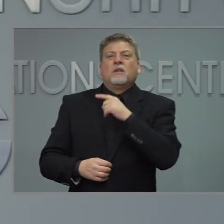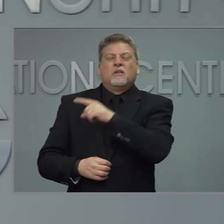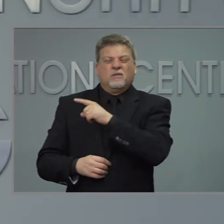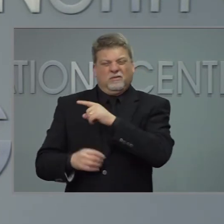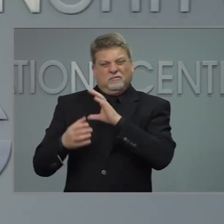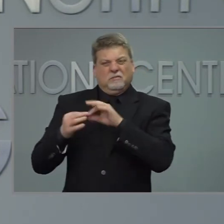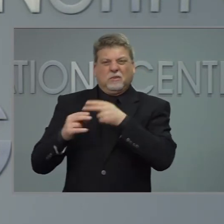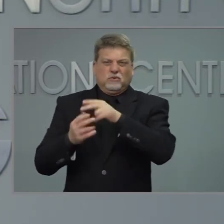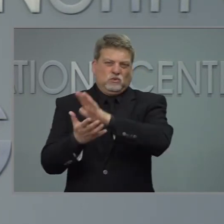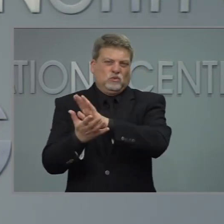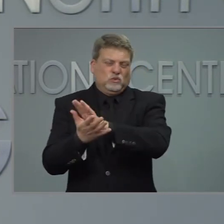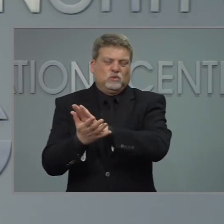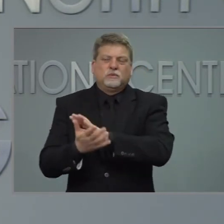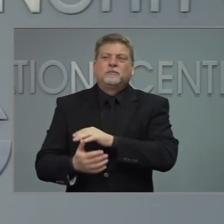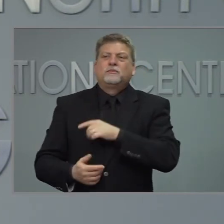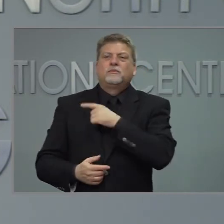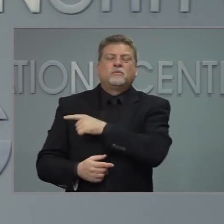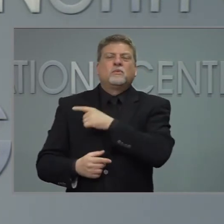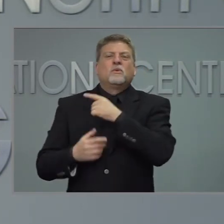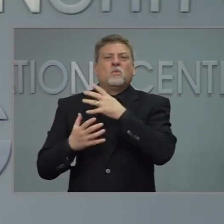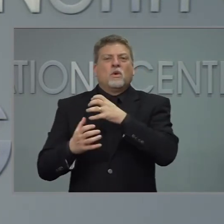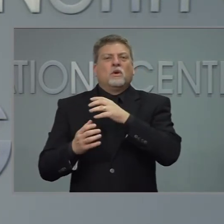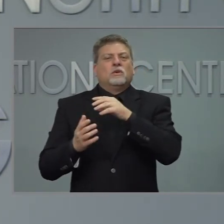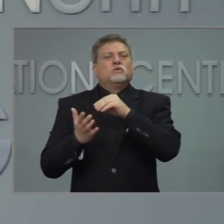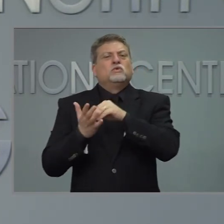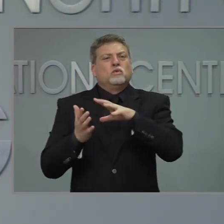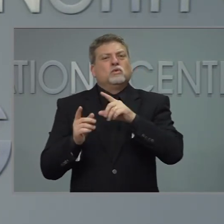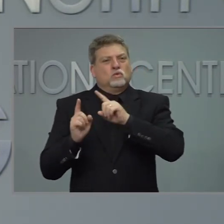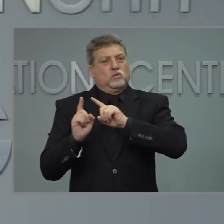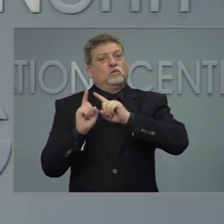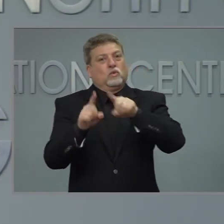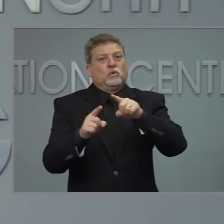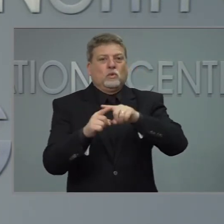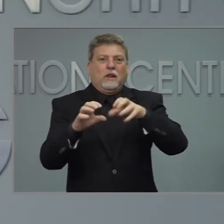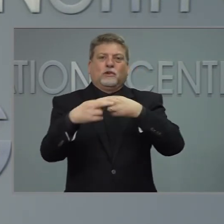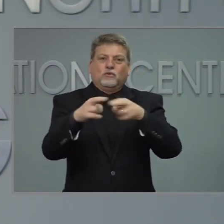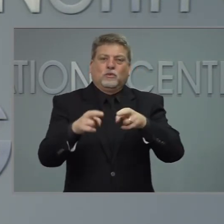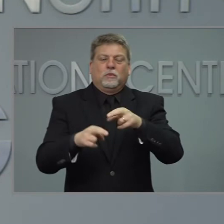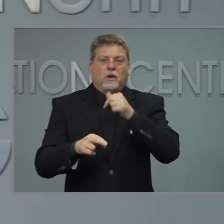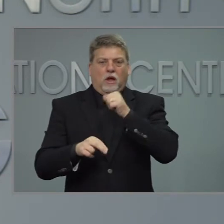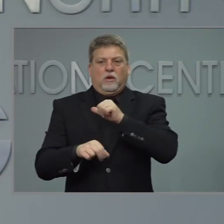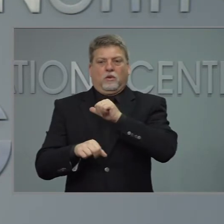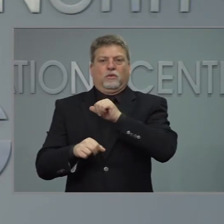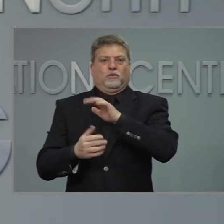estas y estudiantes que van a han las hablaste y con los que están aprendiendo por